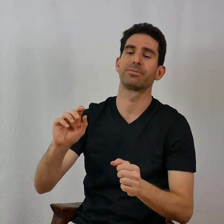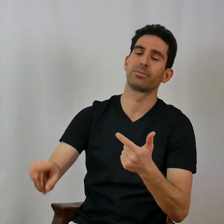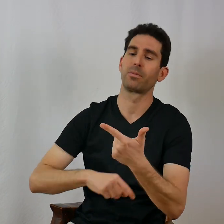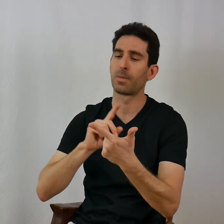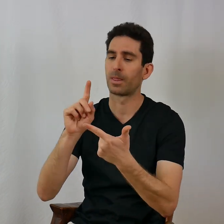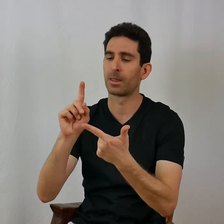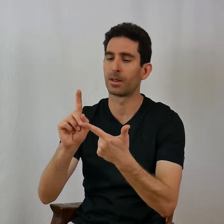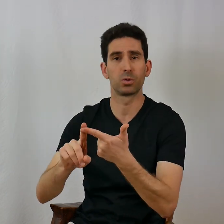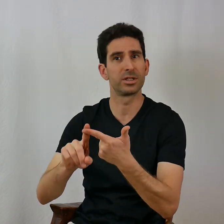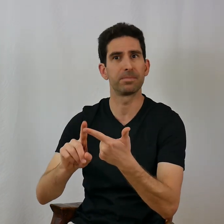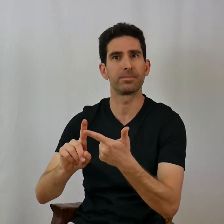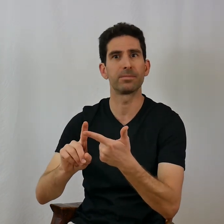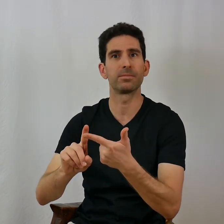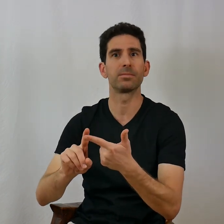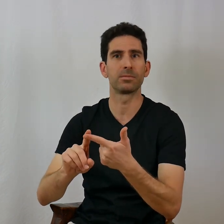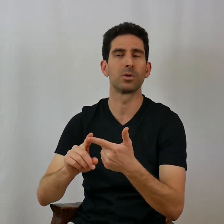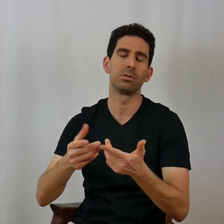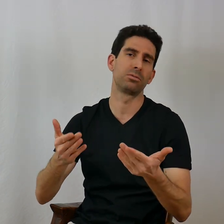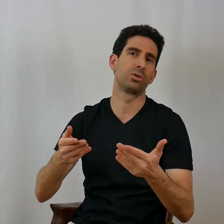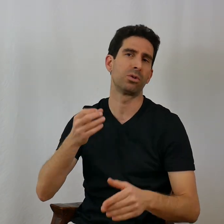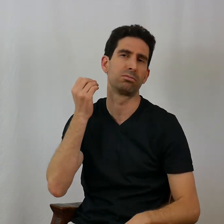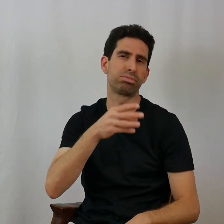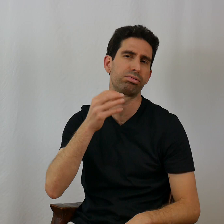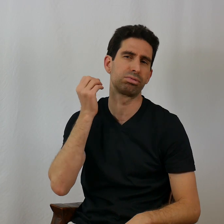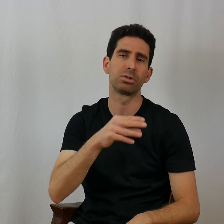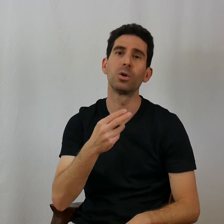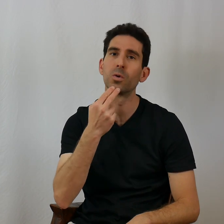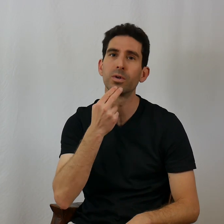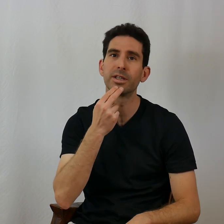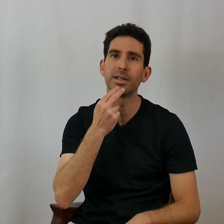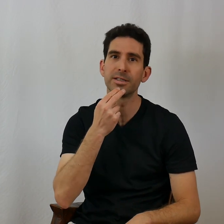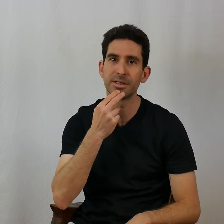Le deuxième, souvent utilisé maintenant,